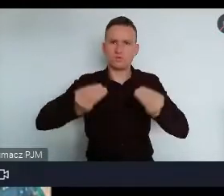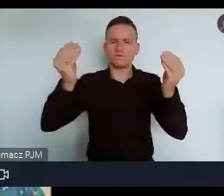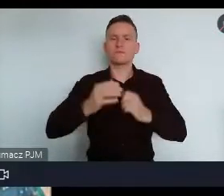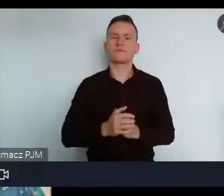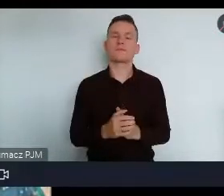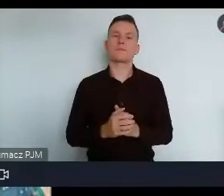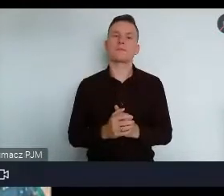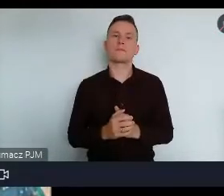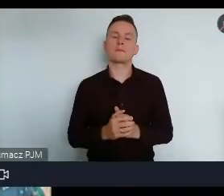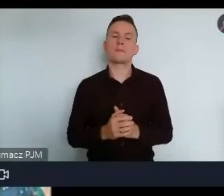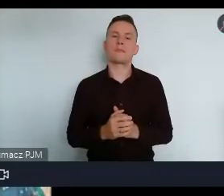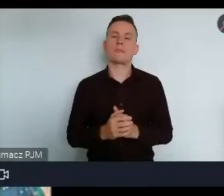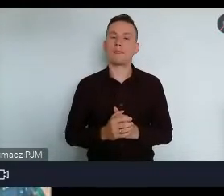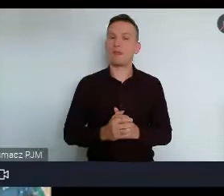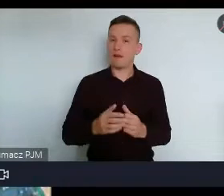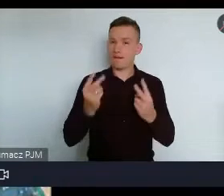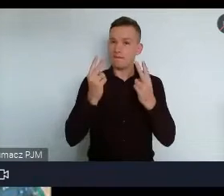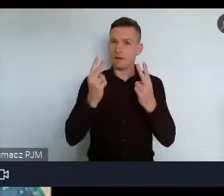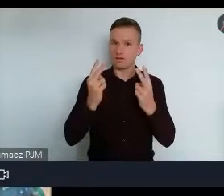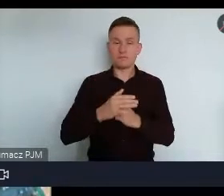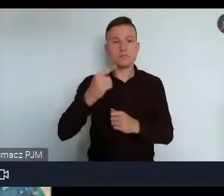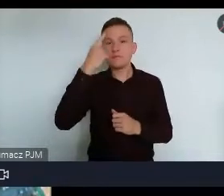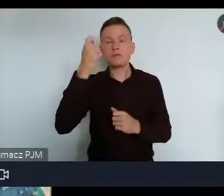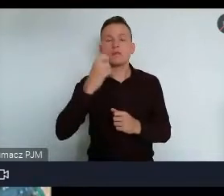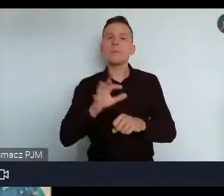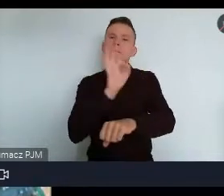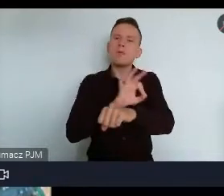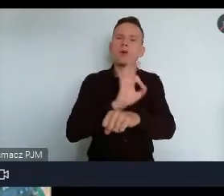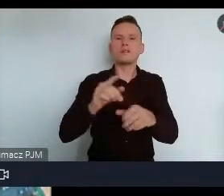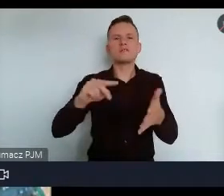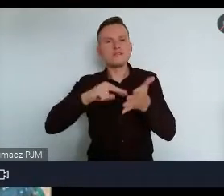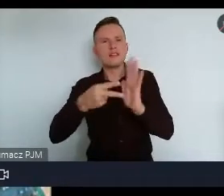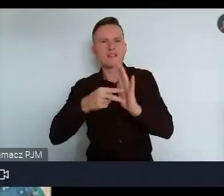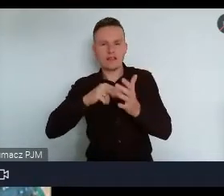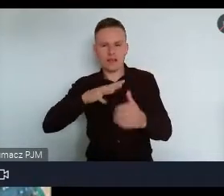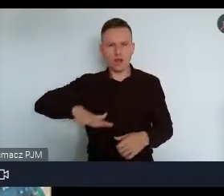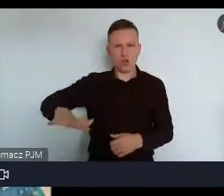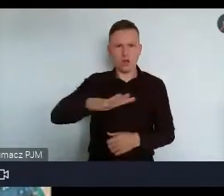Należy pamiętać, że aby projekty i strategie lokalne były zrównoważone i zintegrowane,